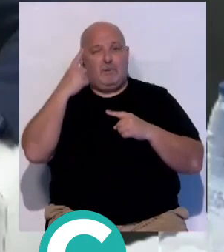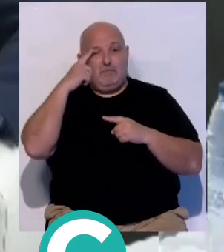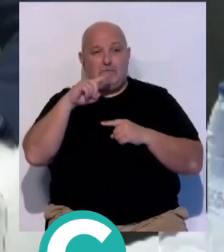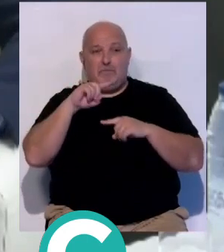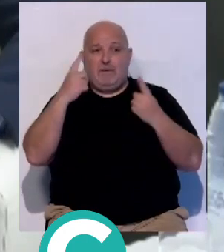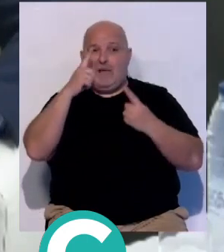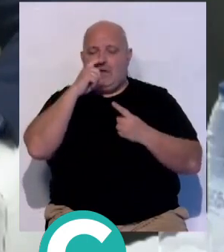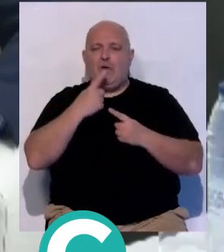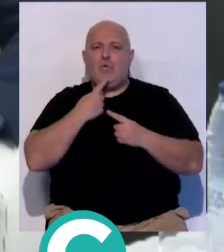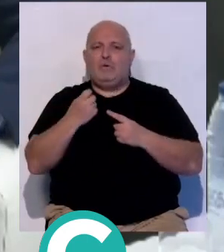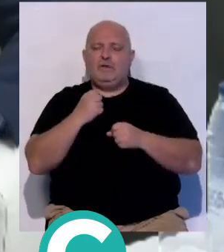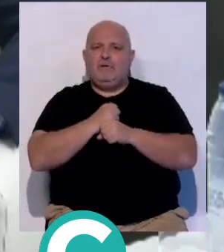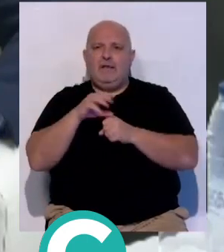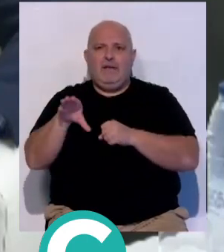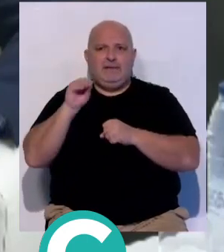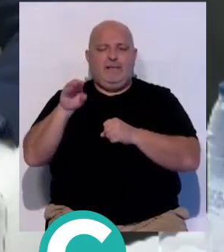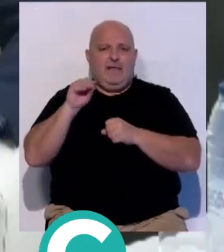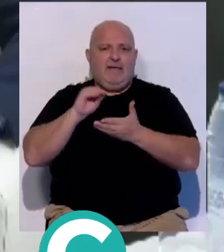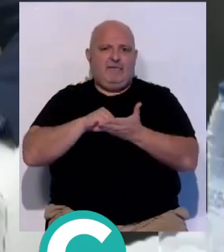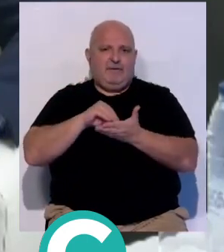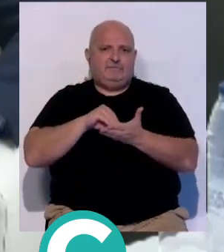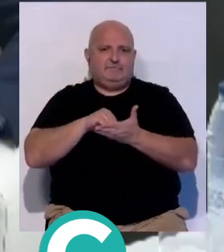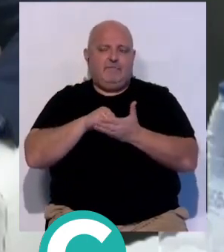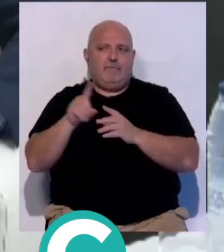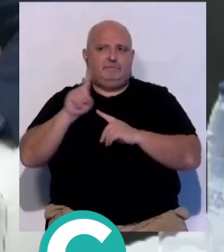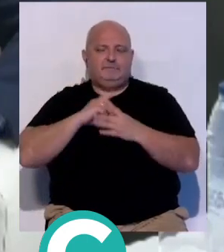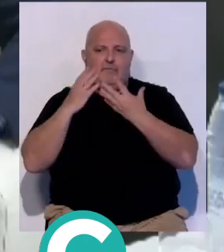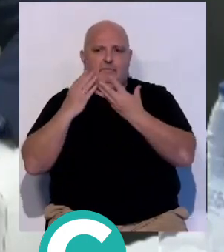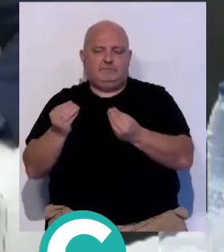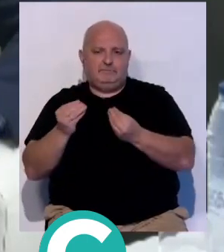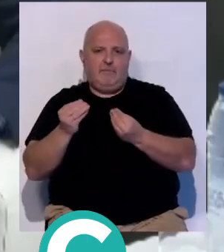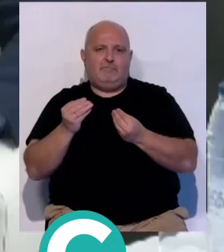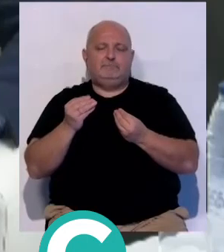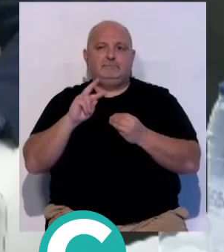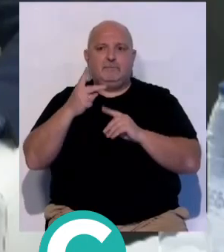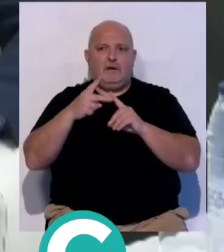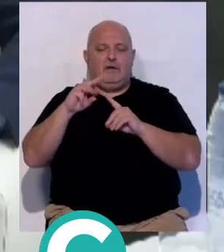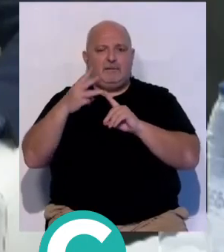me costaba trabajo entenderlo a ellos igual que yo a mí pero sí que es el segundo el tercero al final